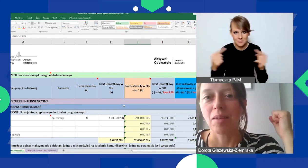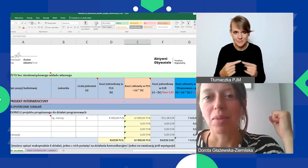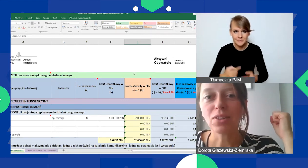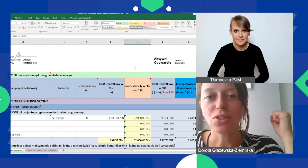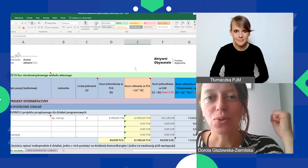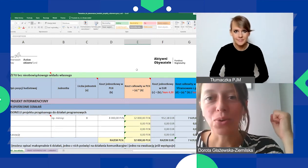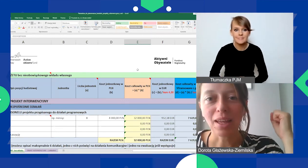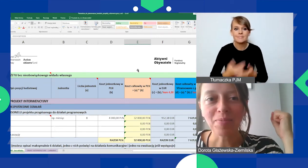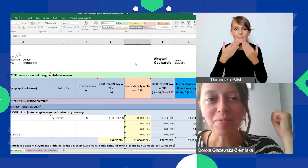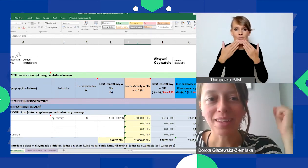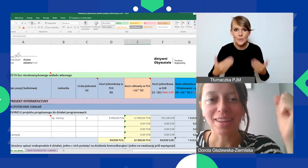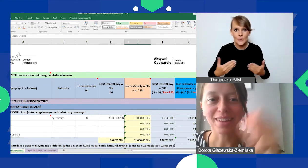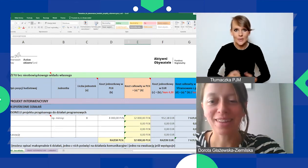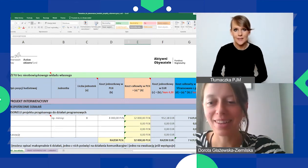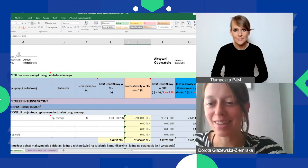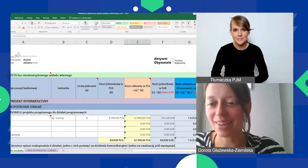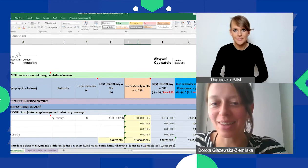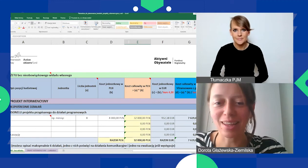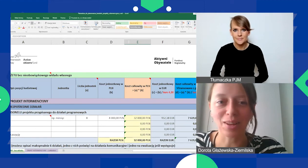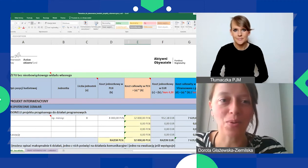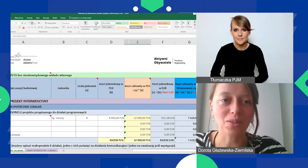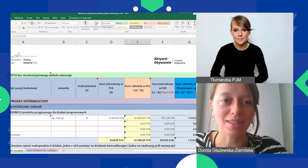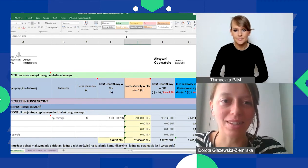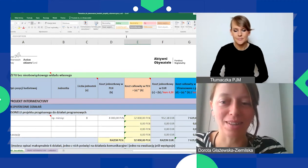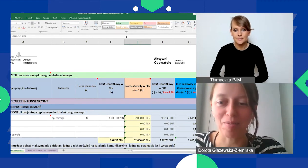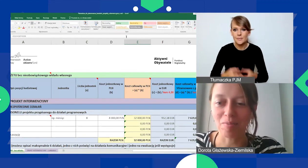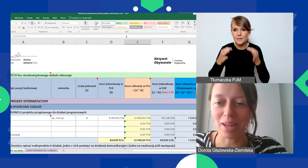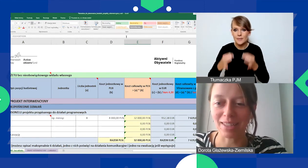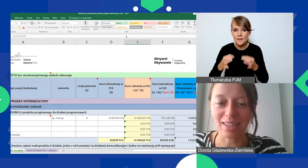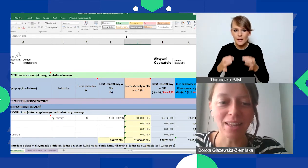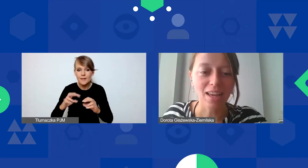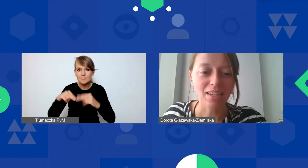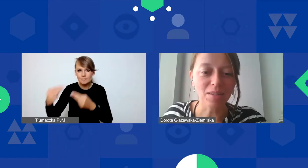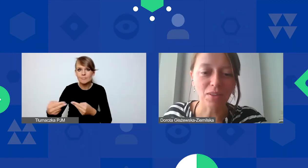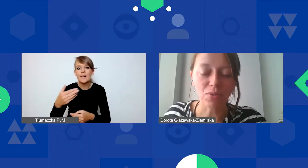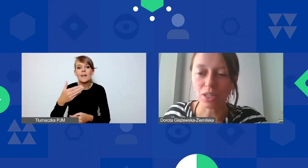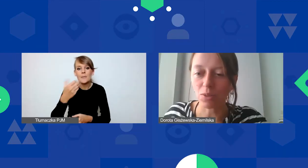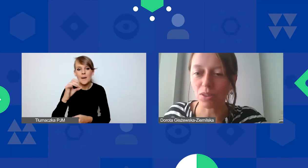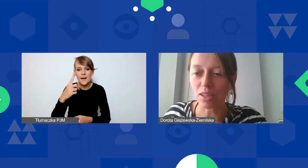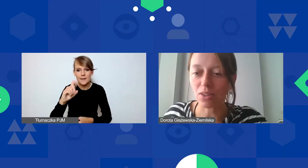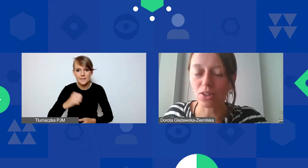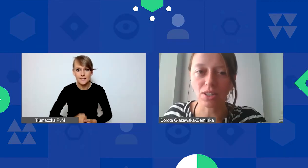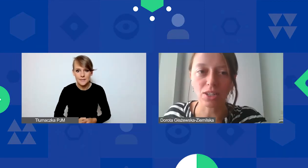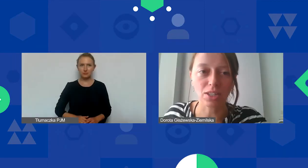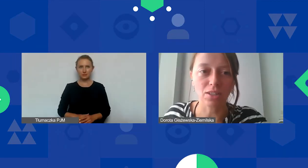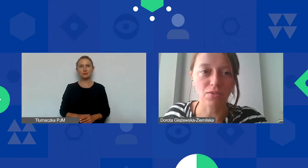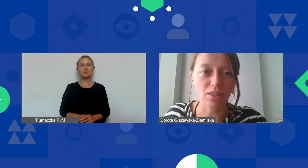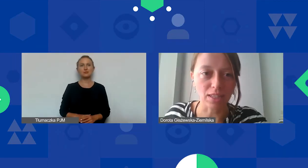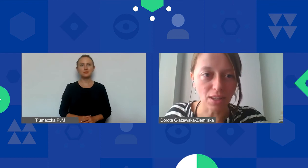Bardzo dziękuję, oddaję głos Magdzie. Jeżeli są jakieś pytania dotyczące części finansowej,